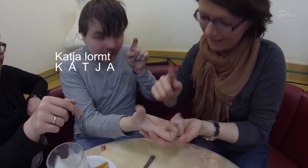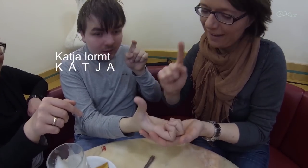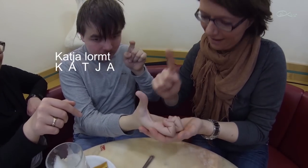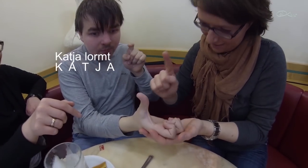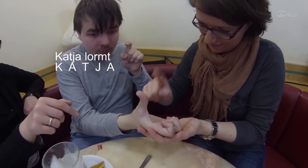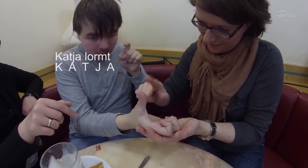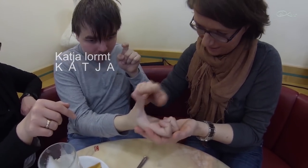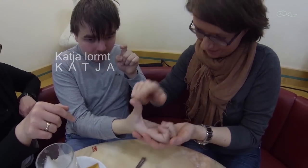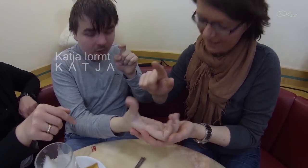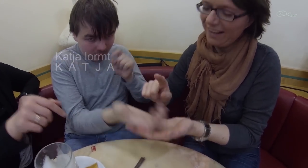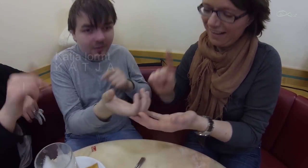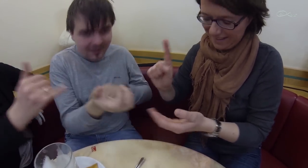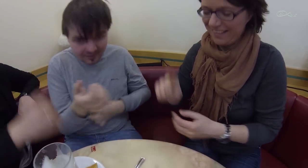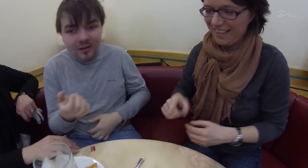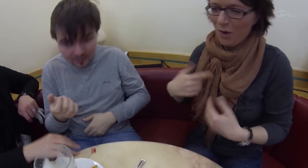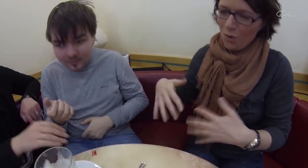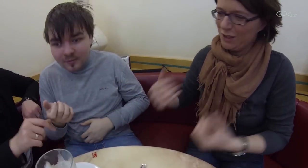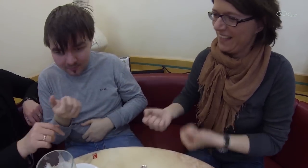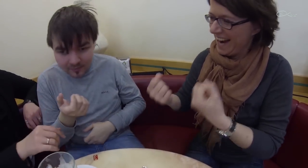Ja, genau! - KATJA: Puh, schwer!